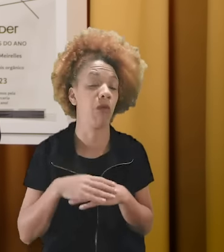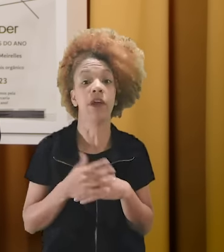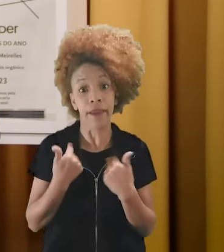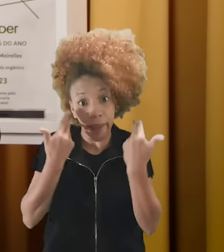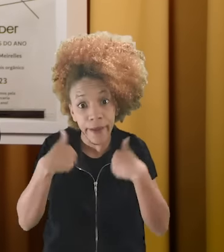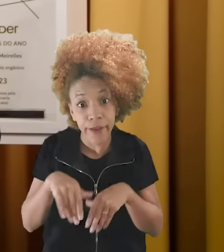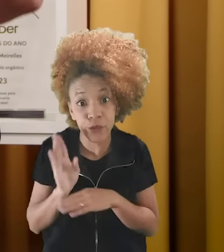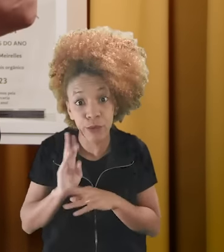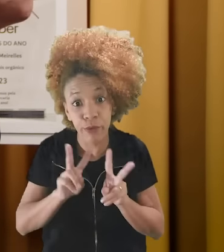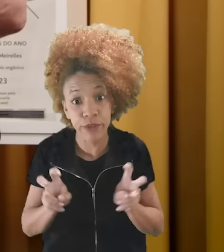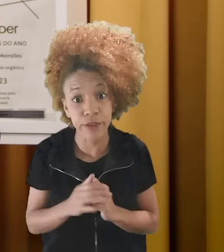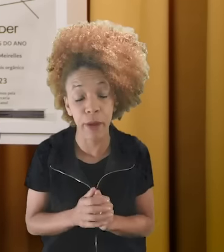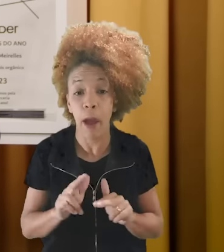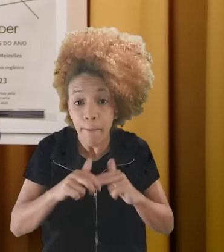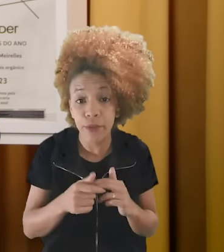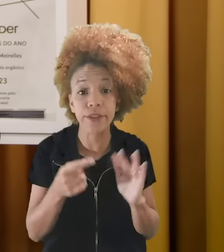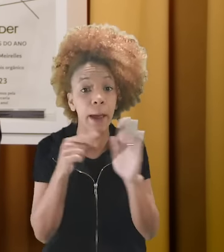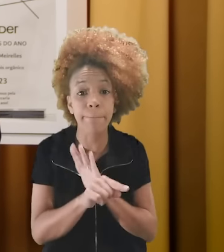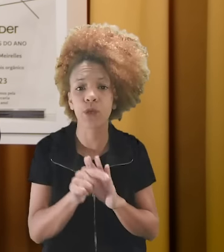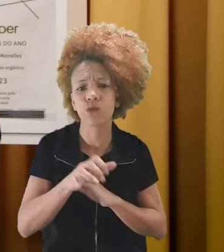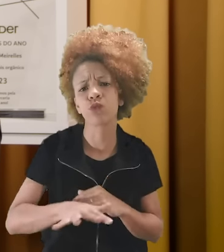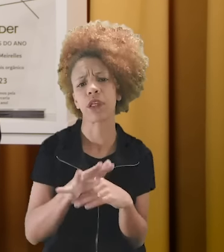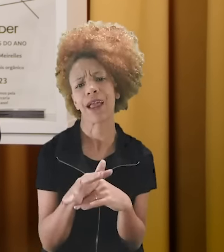não sa eu sou burro desse assunto por isso que minhas perguntas elas vão para um lugar que para